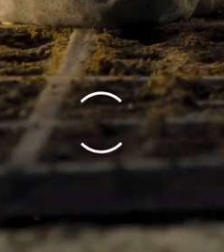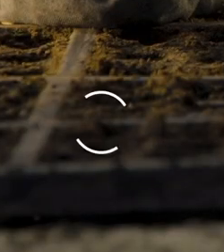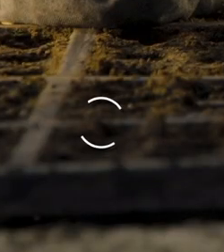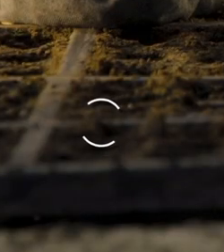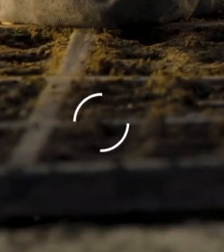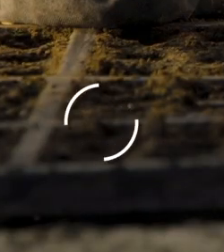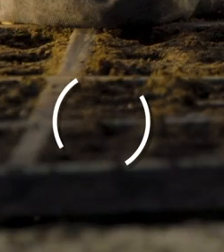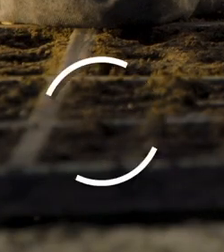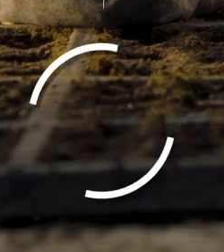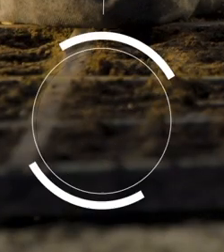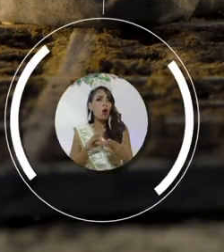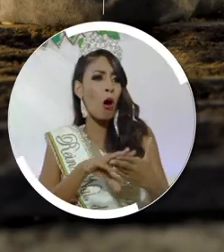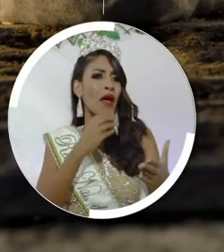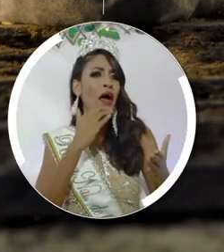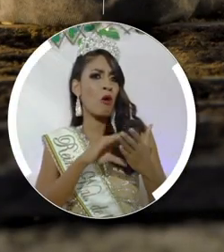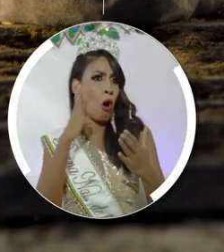Siembra inclusión.